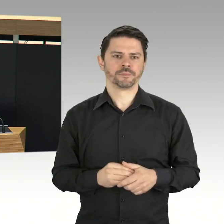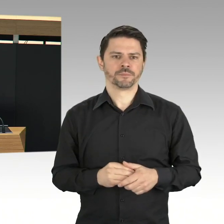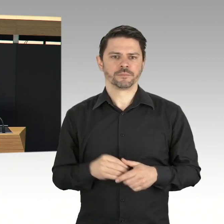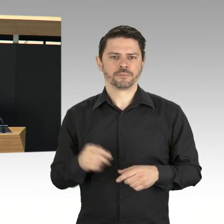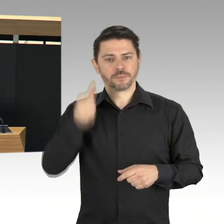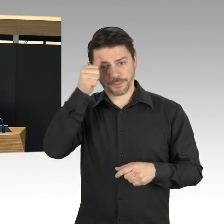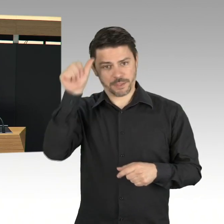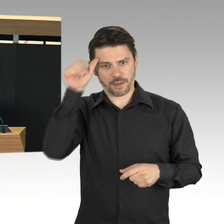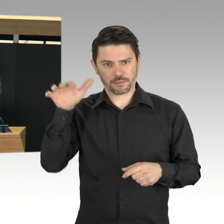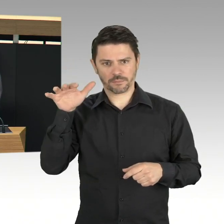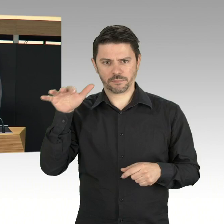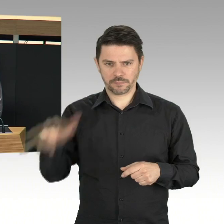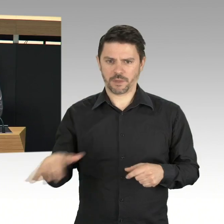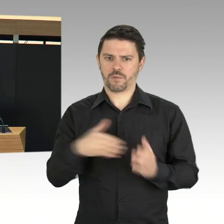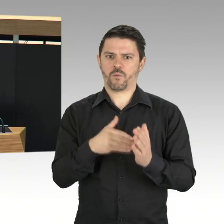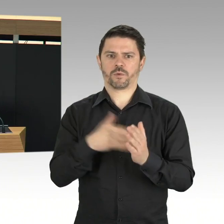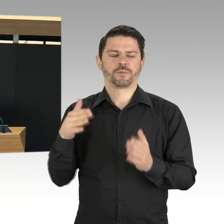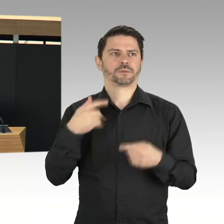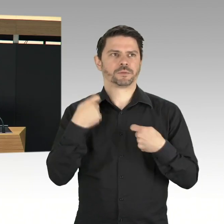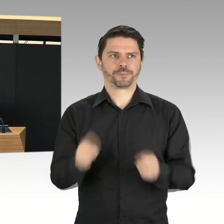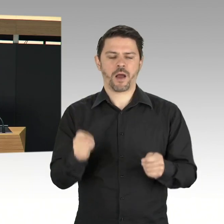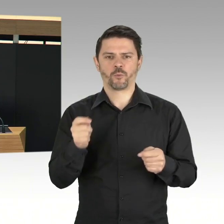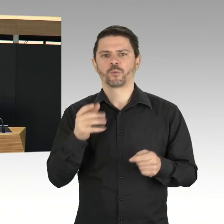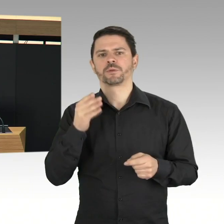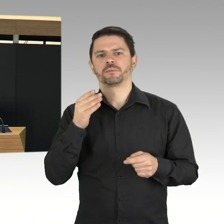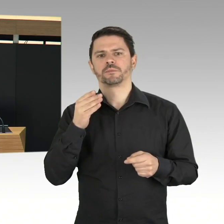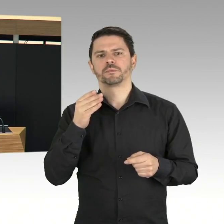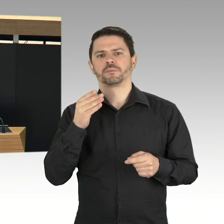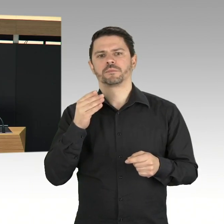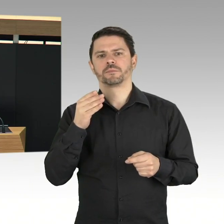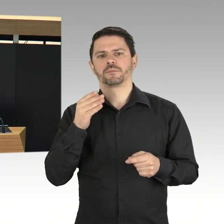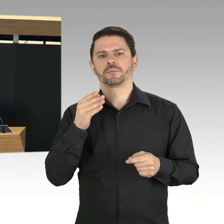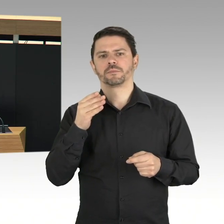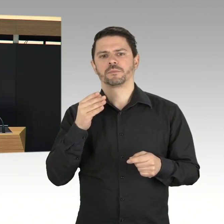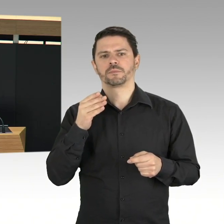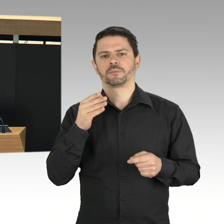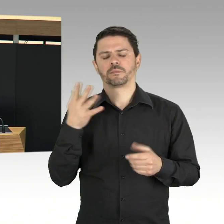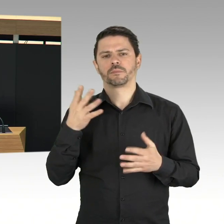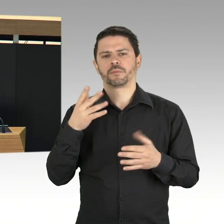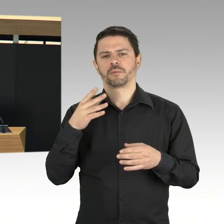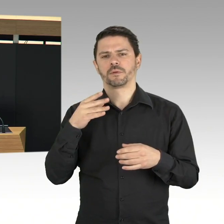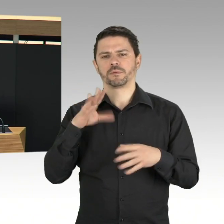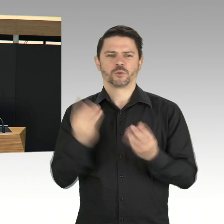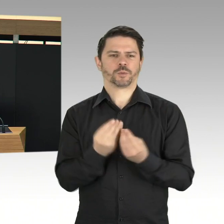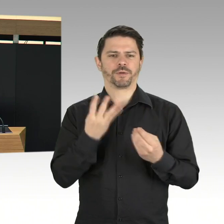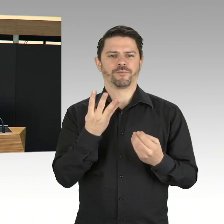keine Zwischenfragen, weil ich das hier sehe. Berlin macht Ernst im Kampf für bezahlbares Wohnen.